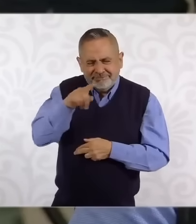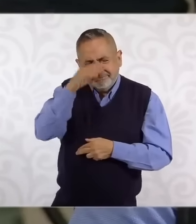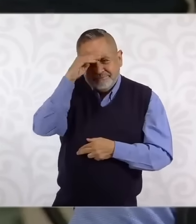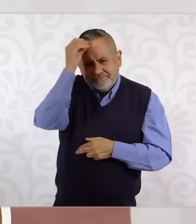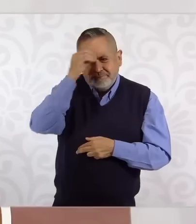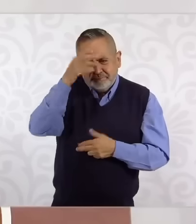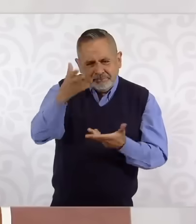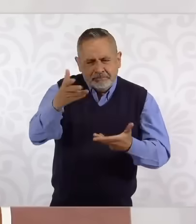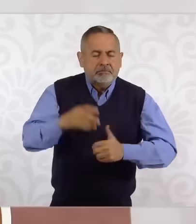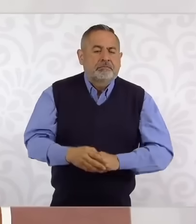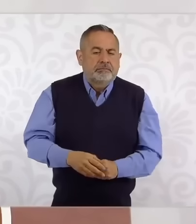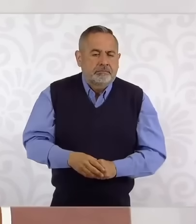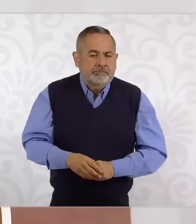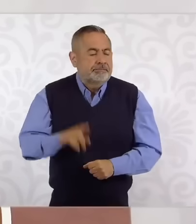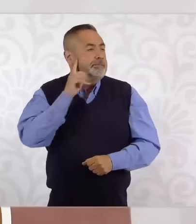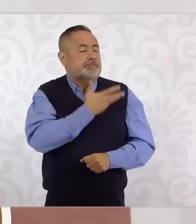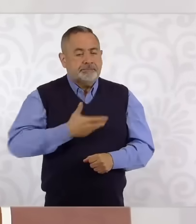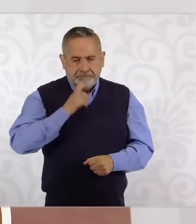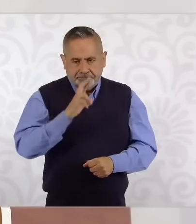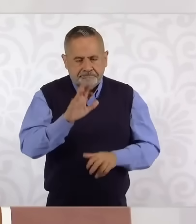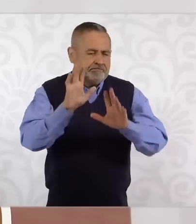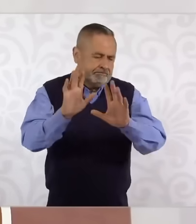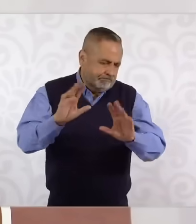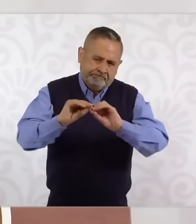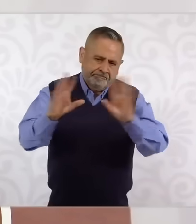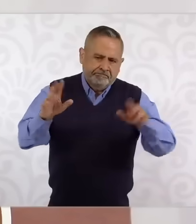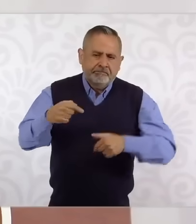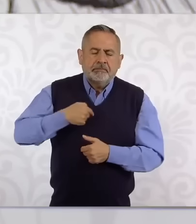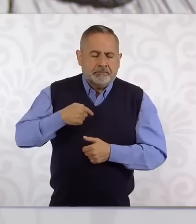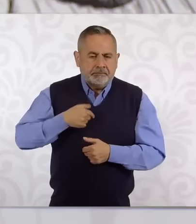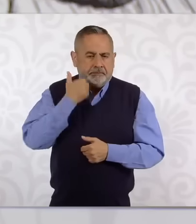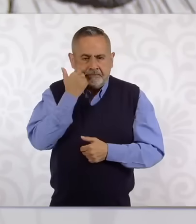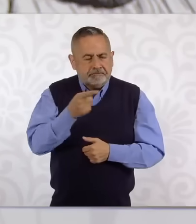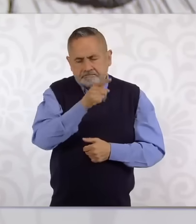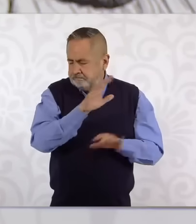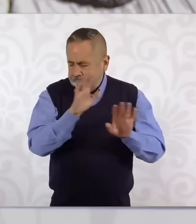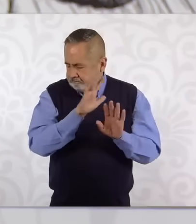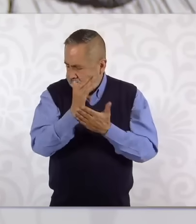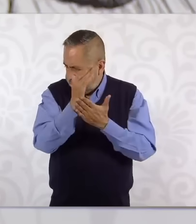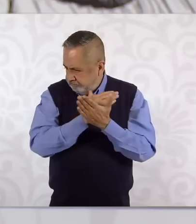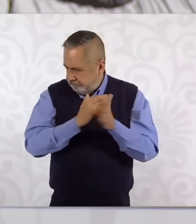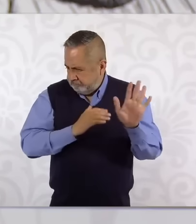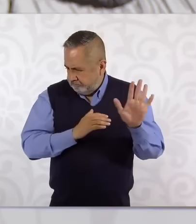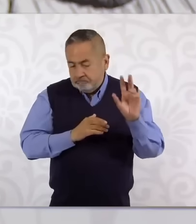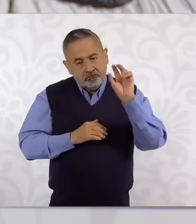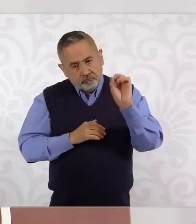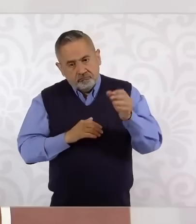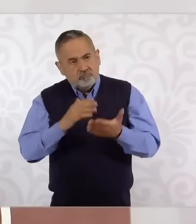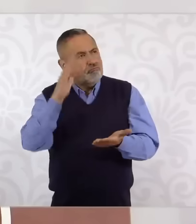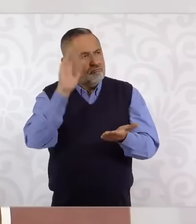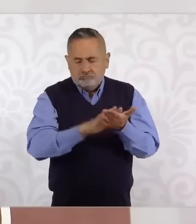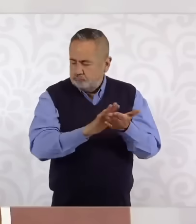Pues obviamente nosotros queremos la disminución o de plano pues todo aquello que cumpla con las